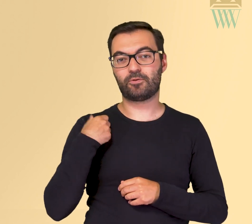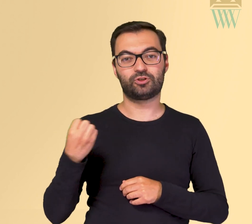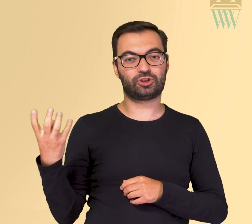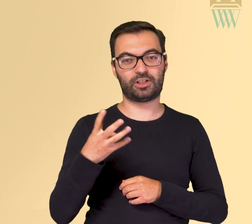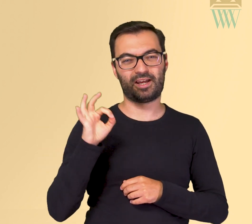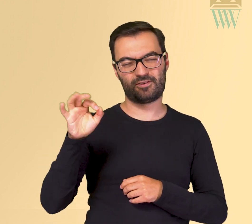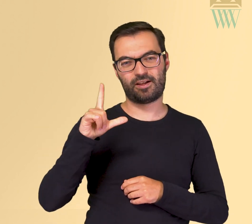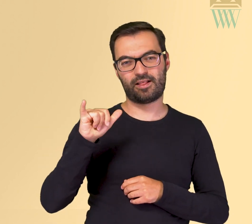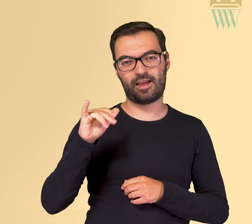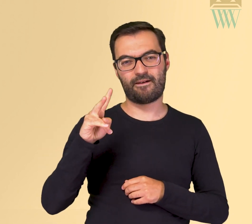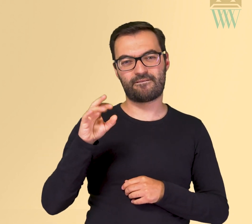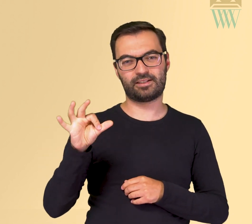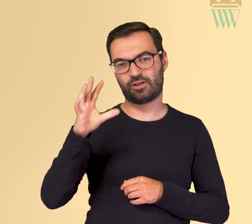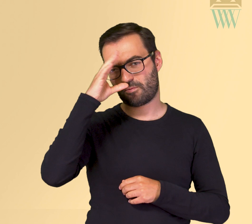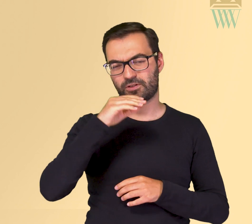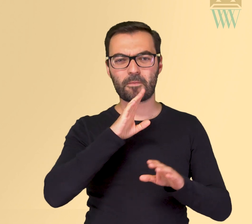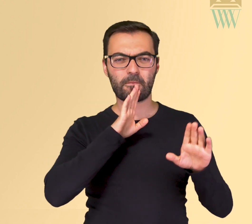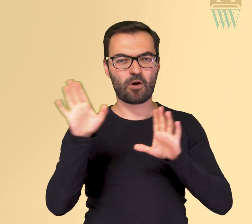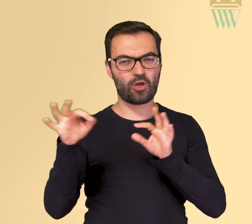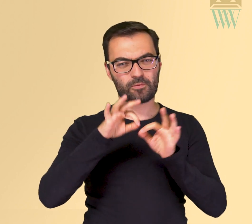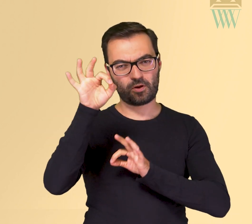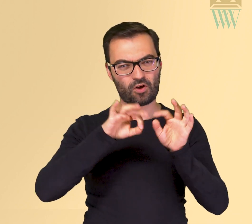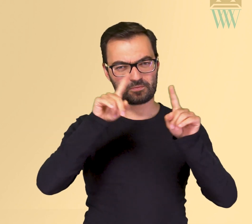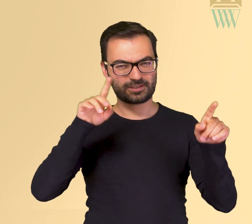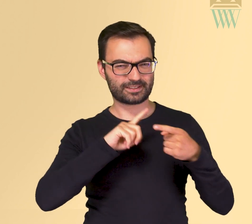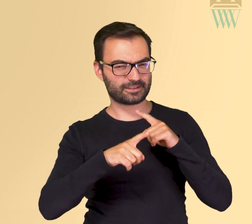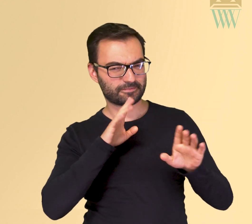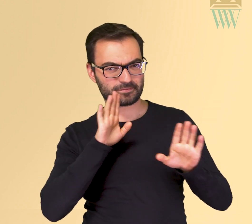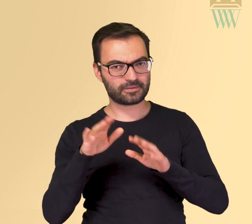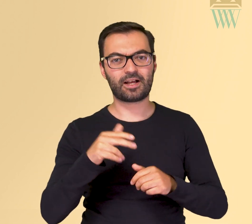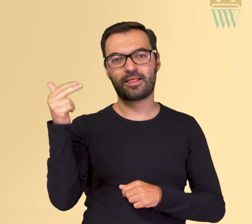znajdowały się cztery obrazy Lievensa o zbliżonym formacie,